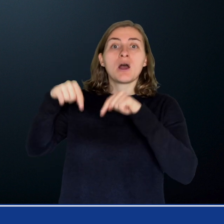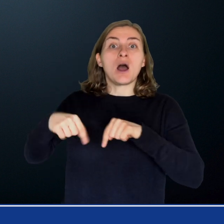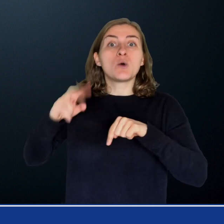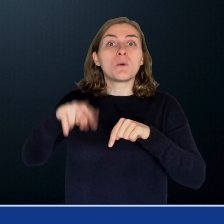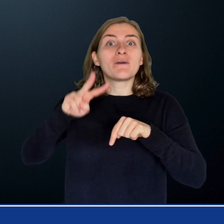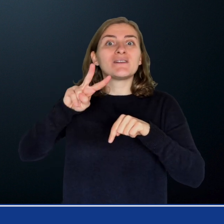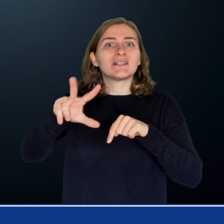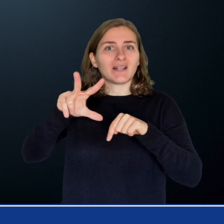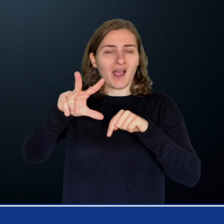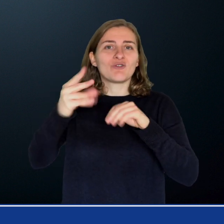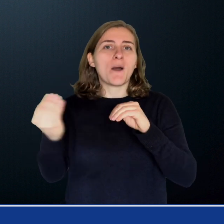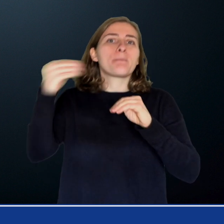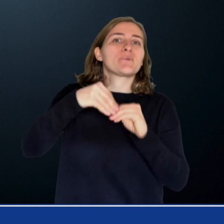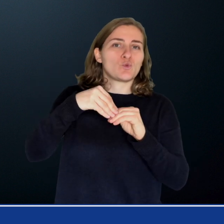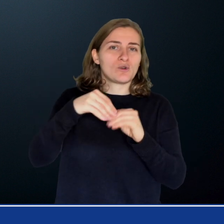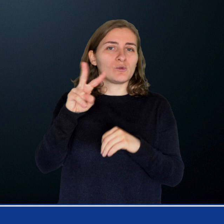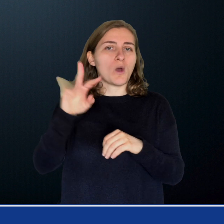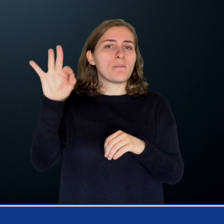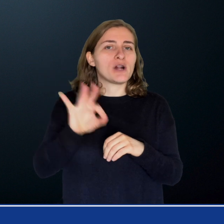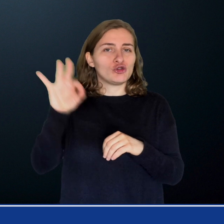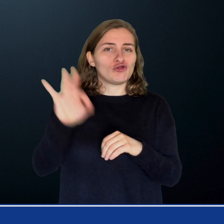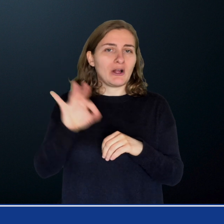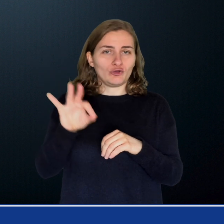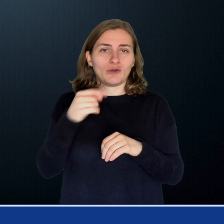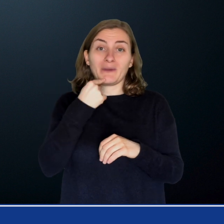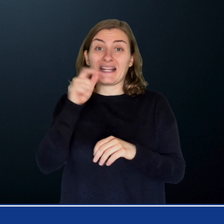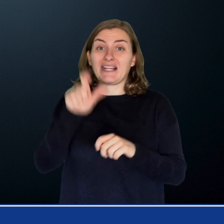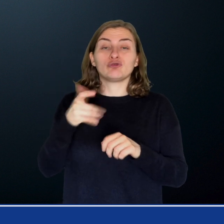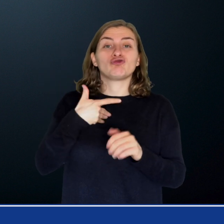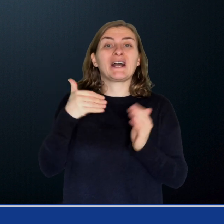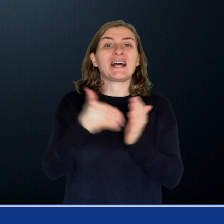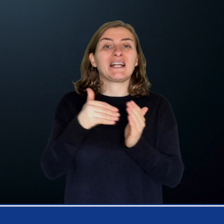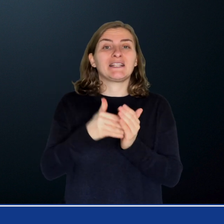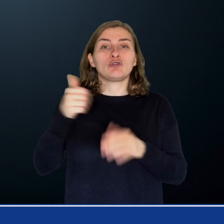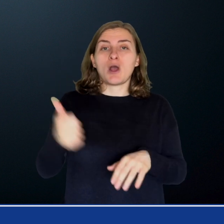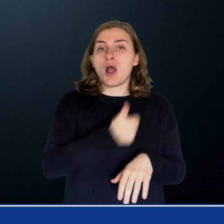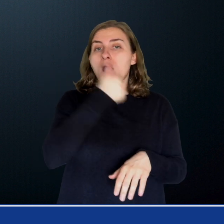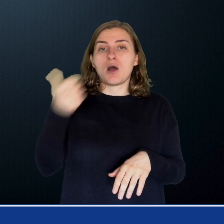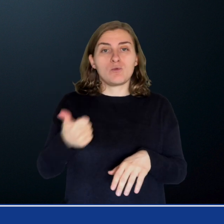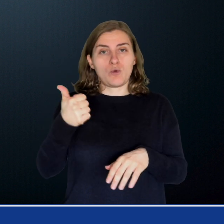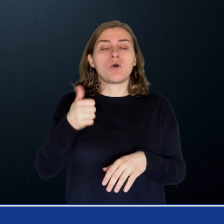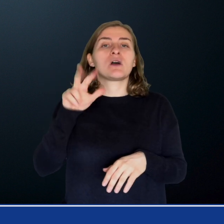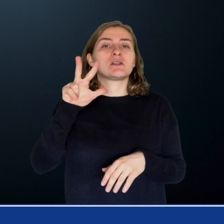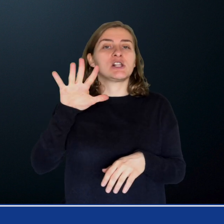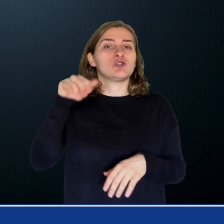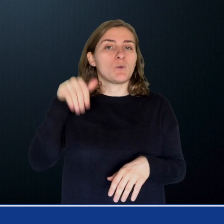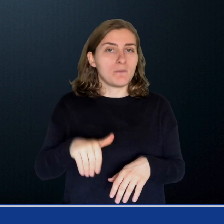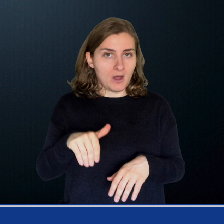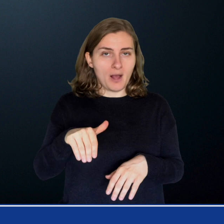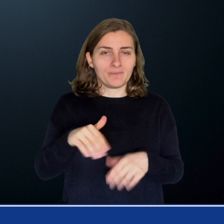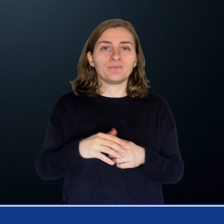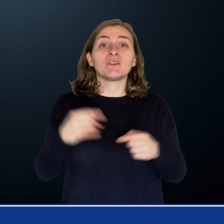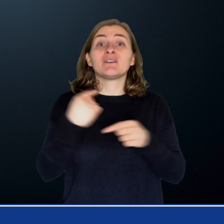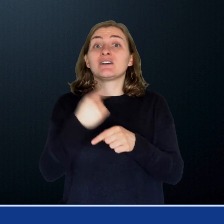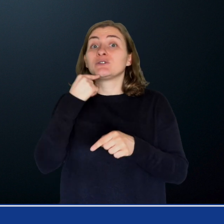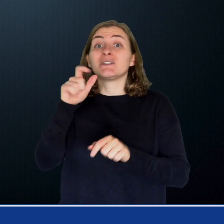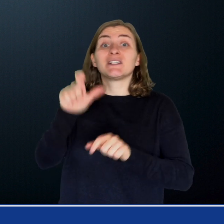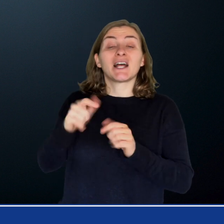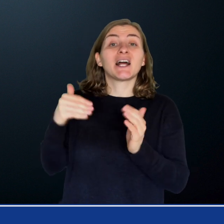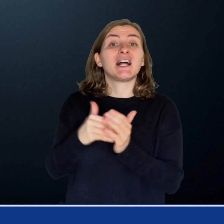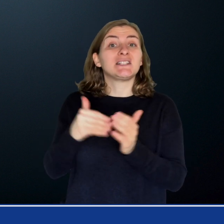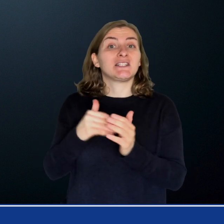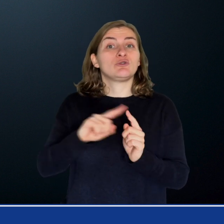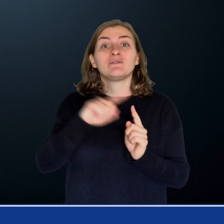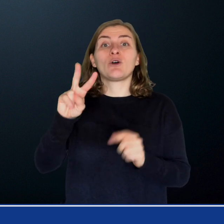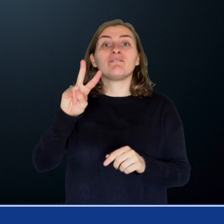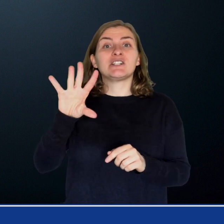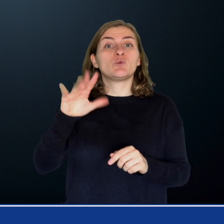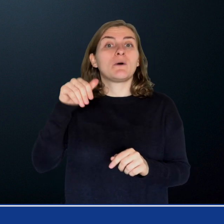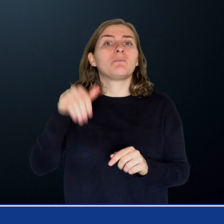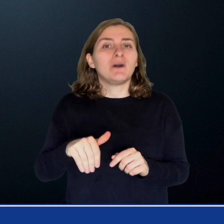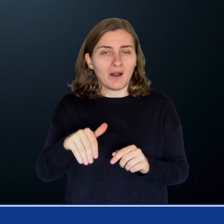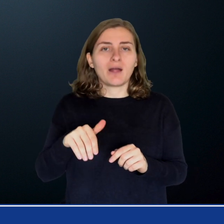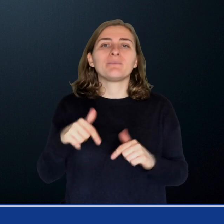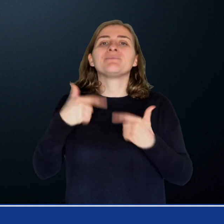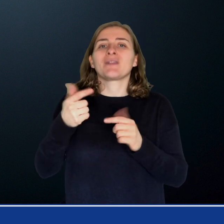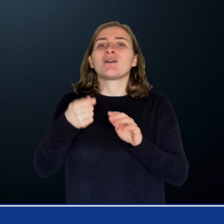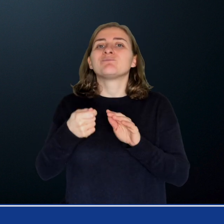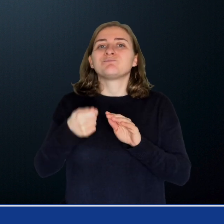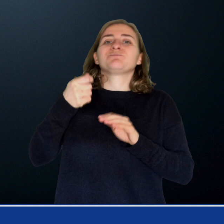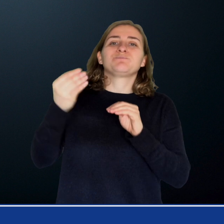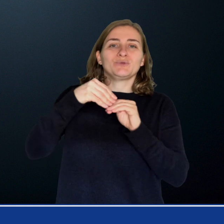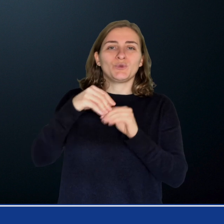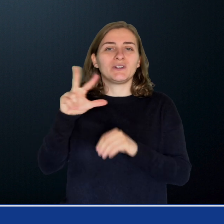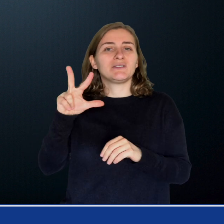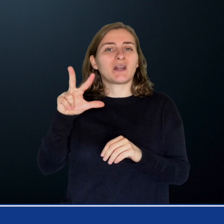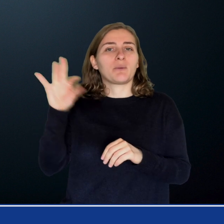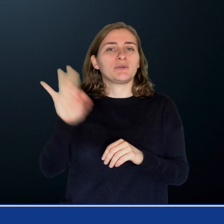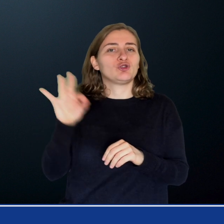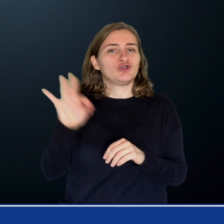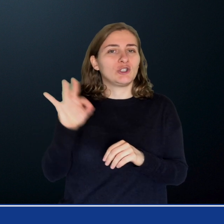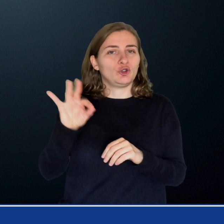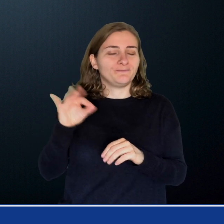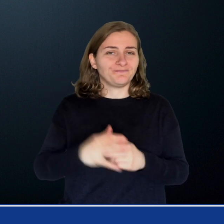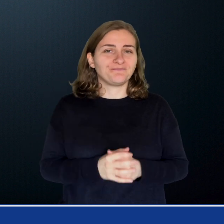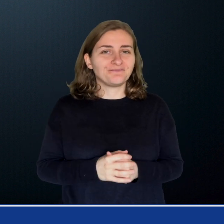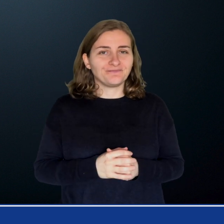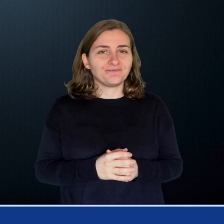è incrementato (rispetto al 2022) al 2% per i redditi annui fino ad euro 35.000 e al 3% per i rapporti annui fino ad euro 25.000.